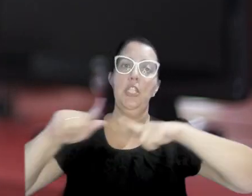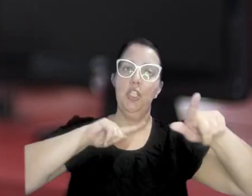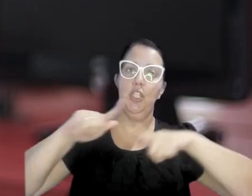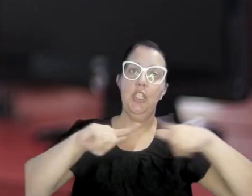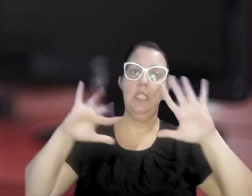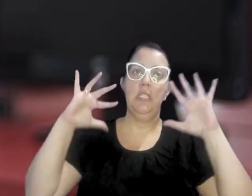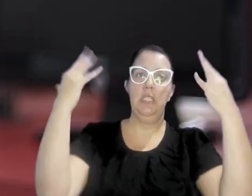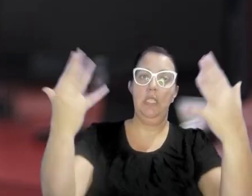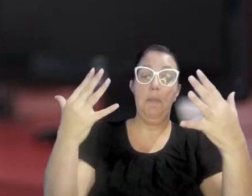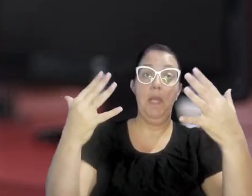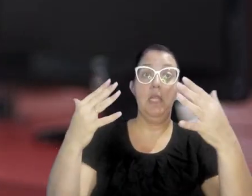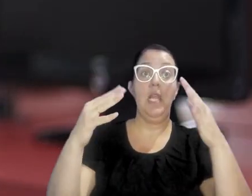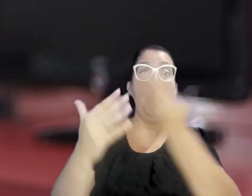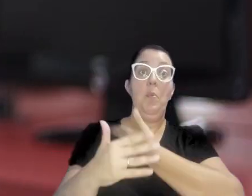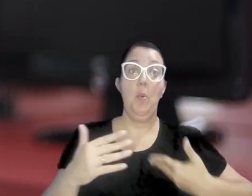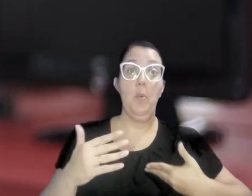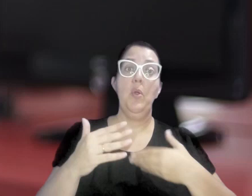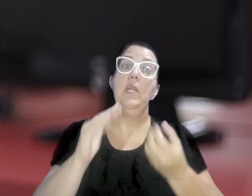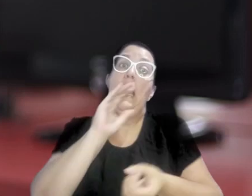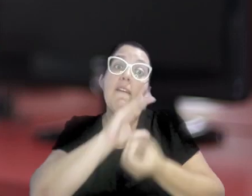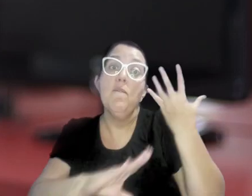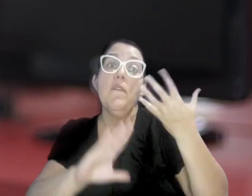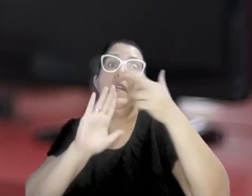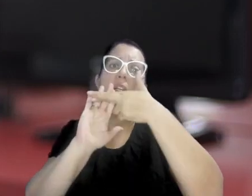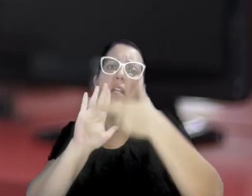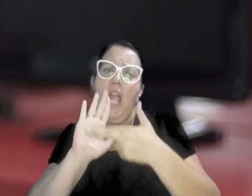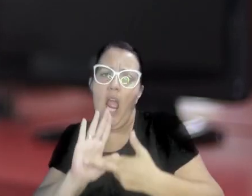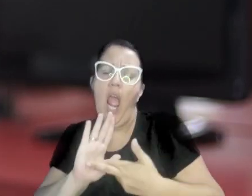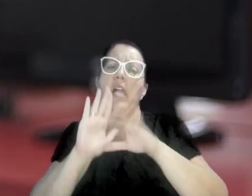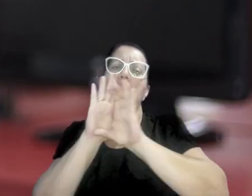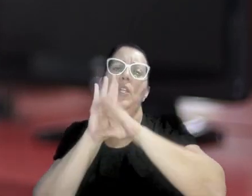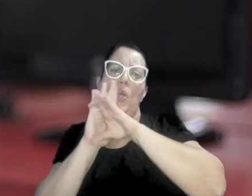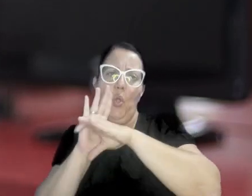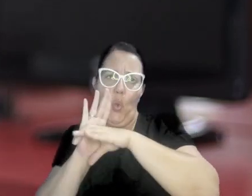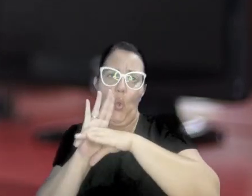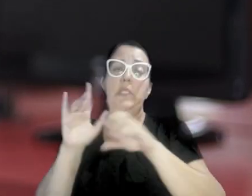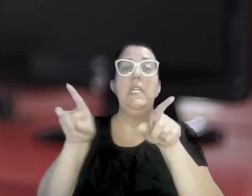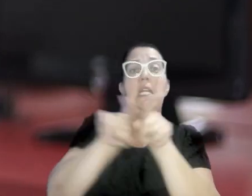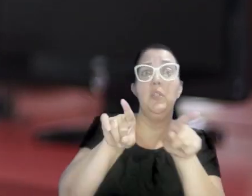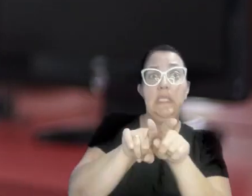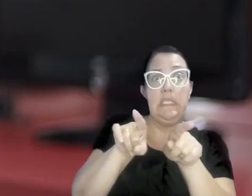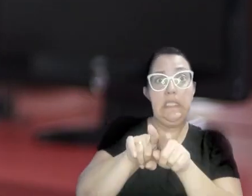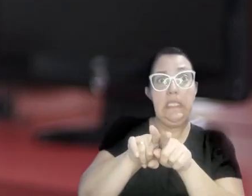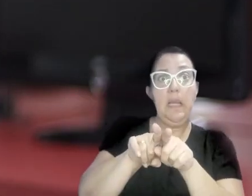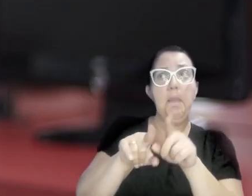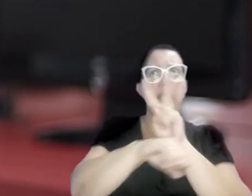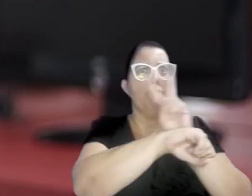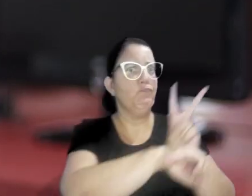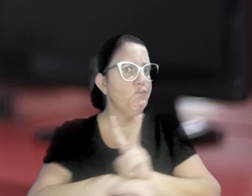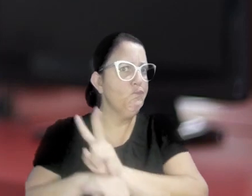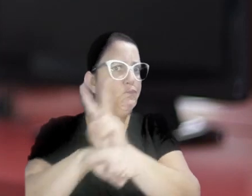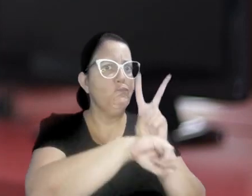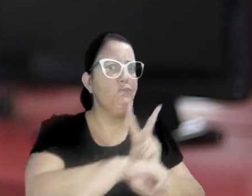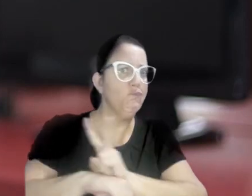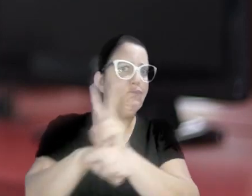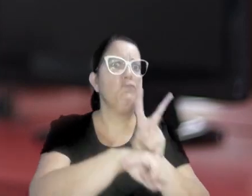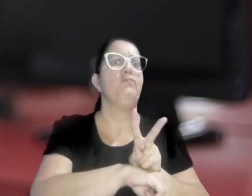além de criar regras, e definir regras, e depois fiscalizar essas regras,